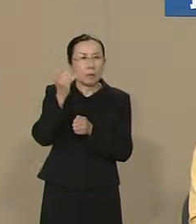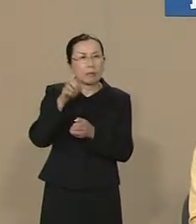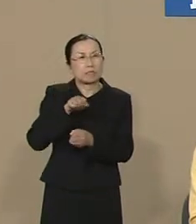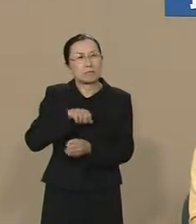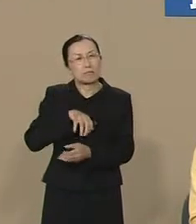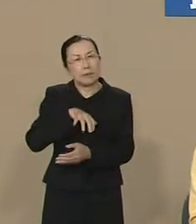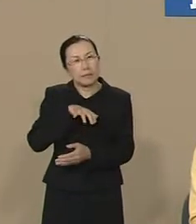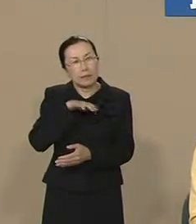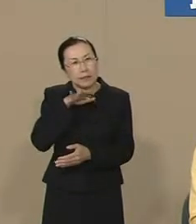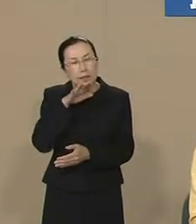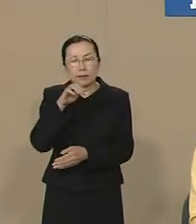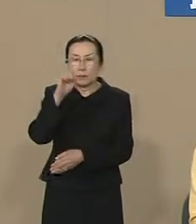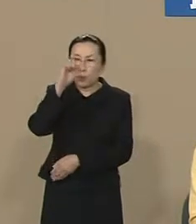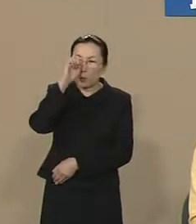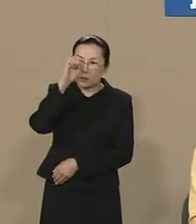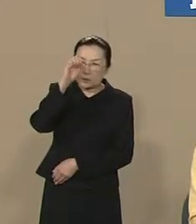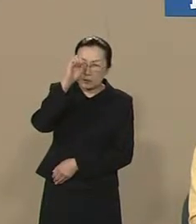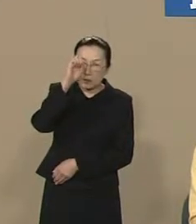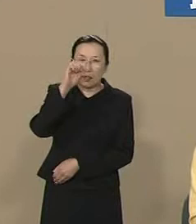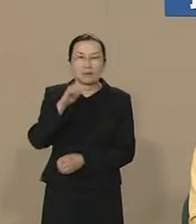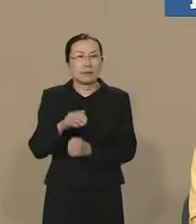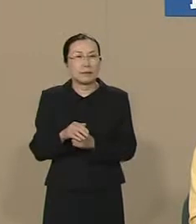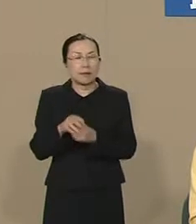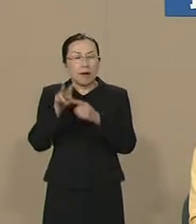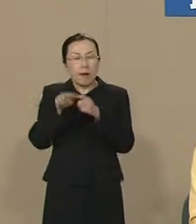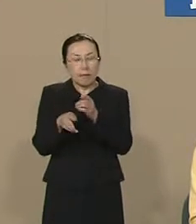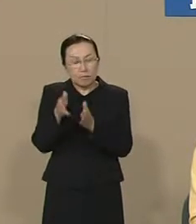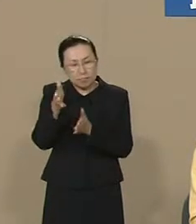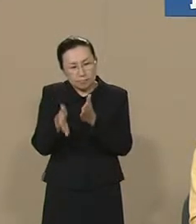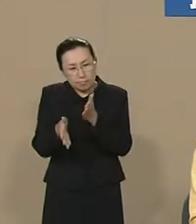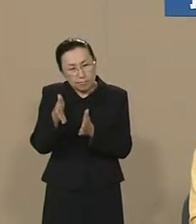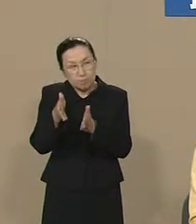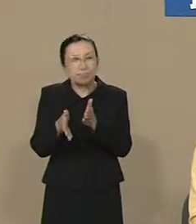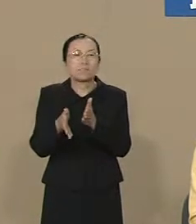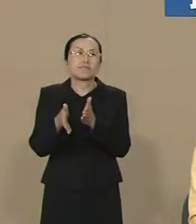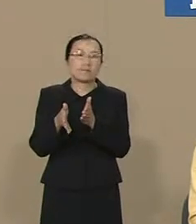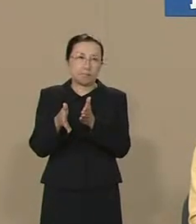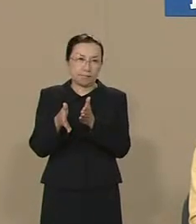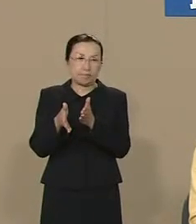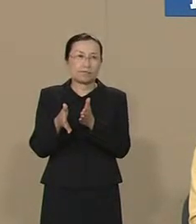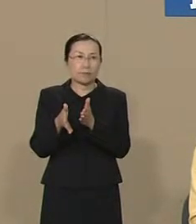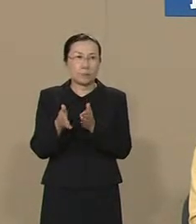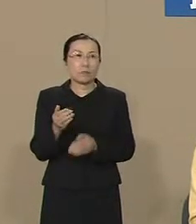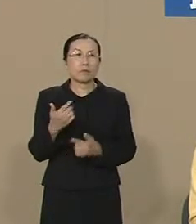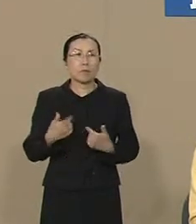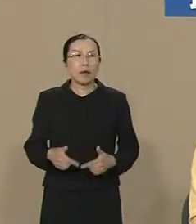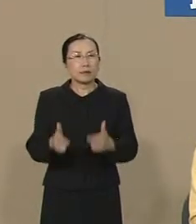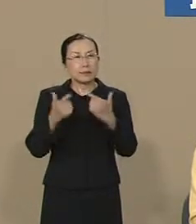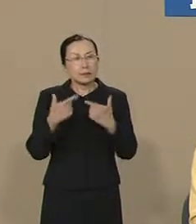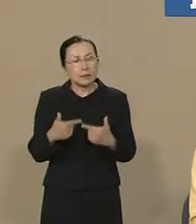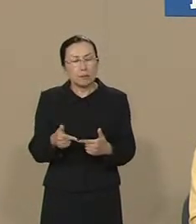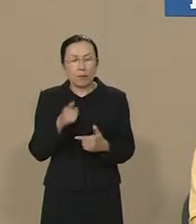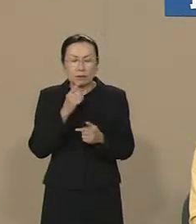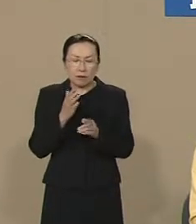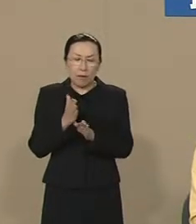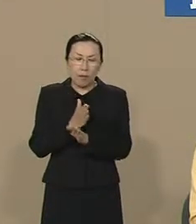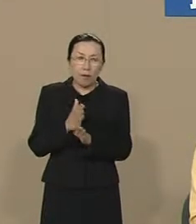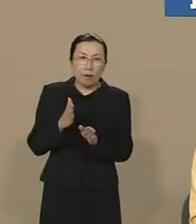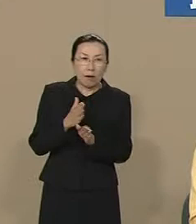病気になったり､ 介護が必要になってきた｡ 毎日毎日が 綱渡りのような暮らしで､